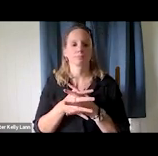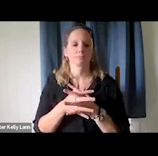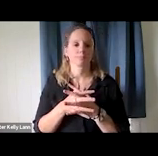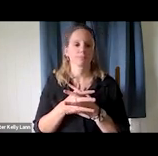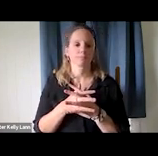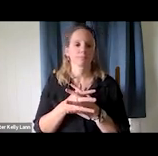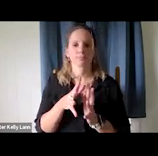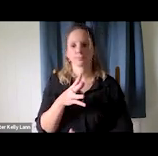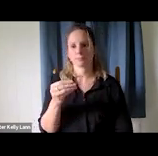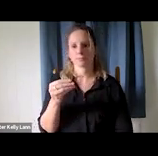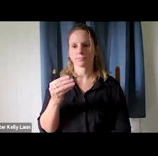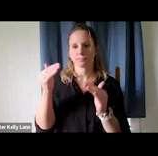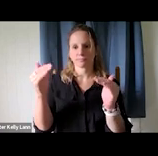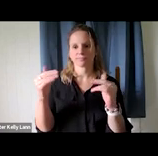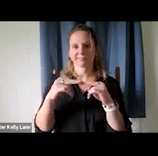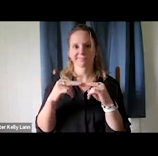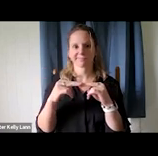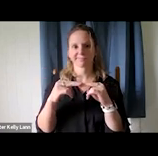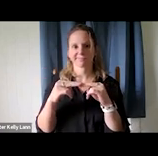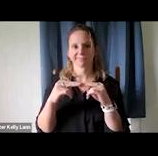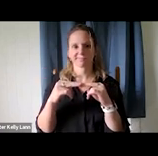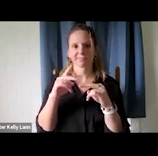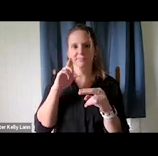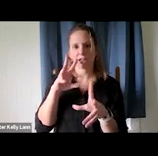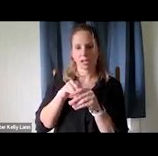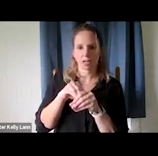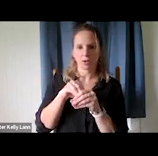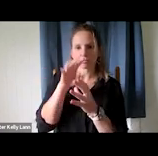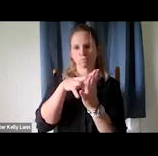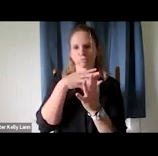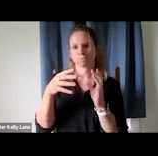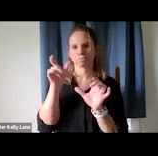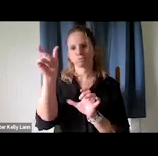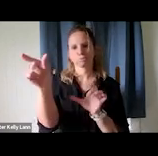Y en la siguiente diapositiva incluí un gráfico. Este es un gráfico